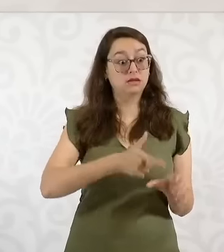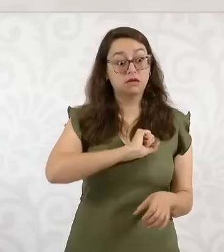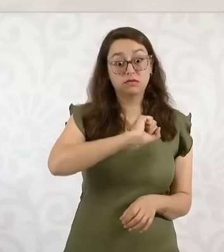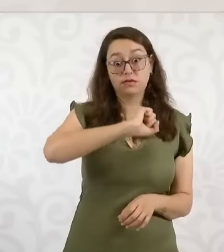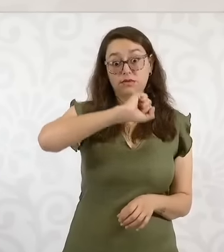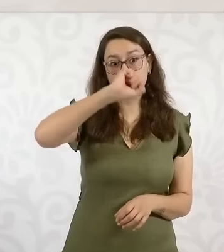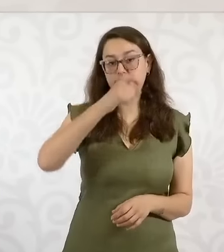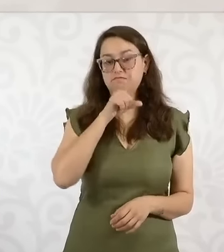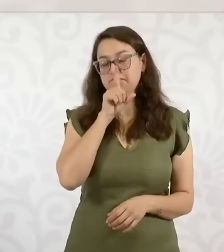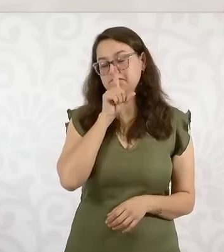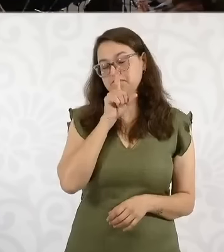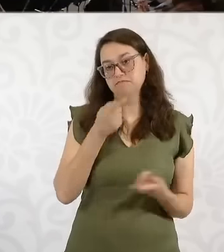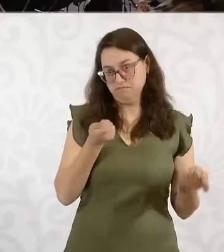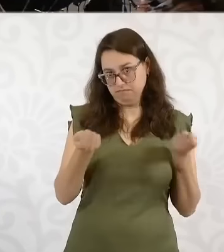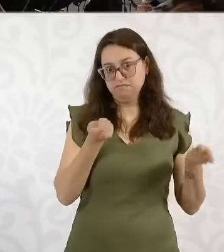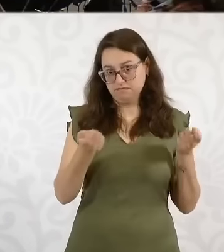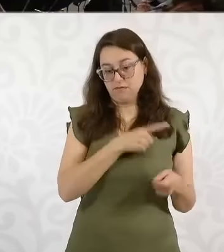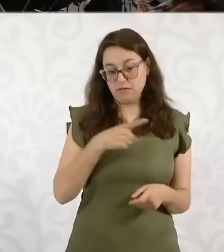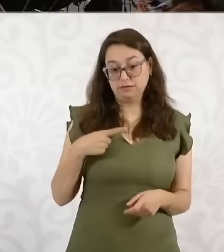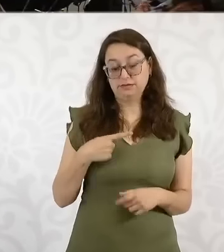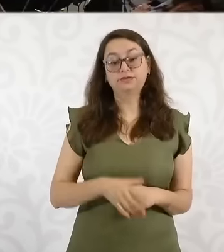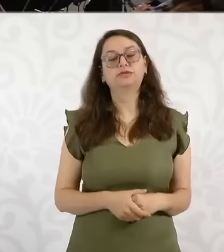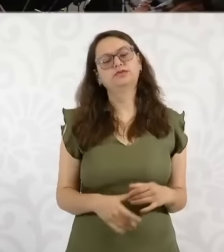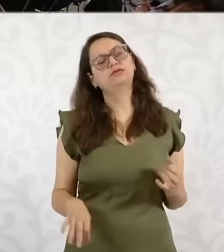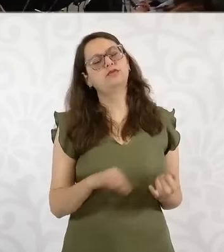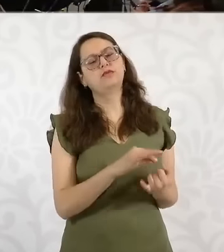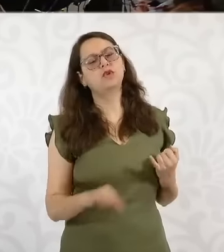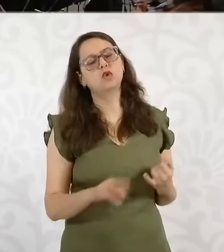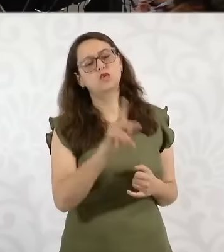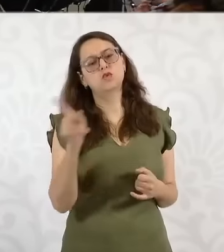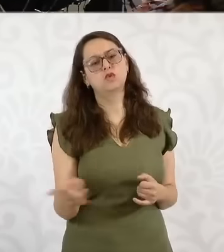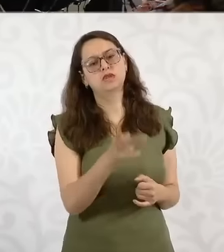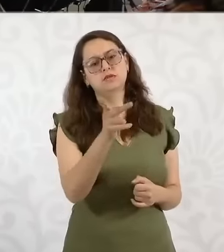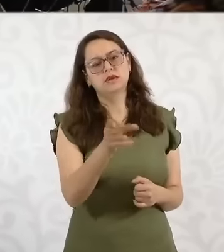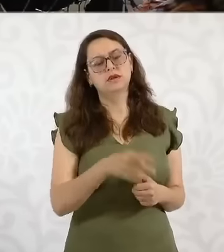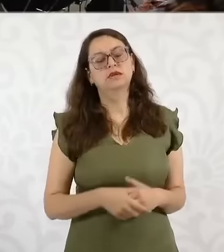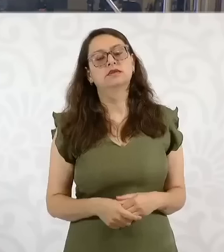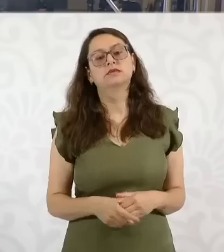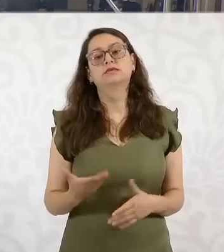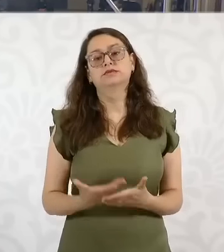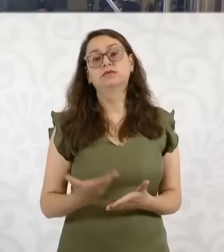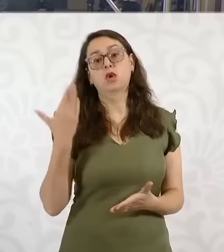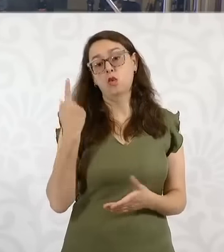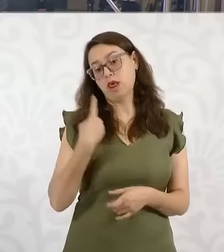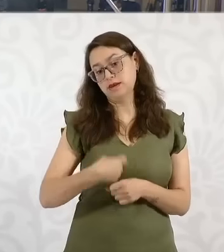México. Gracias, presidenta. Ya por último, este eh hace la semana pasada nos presentó lo que es